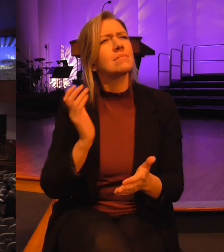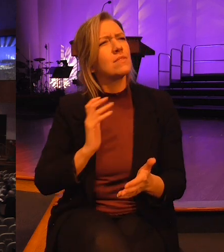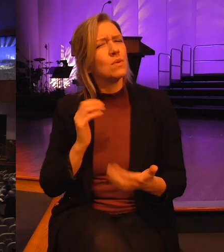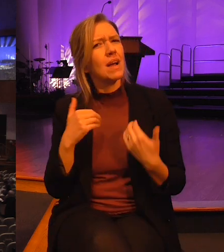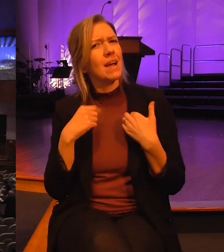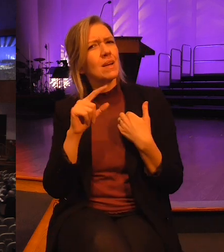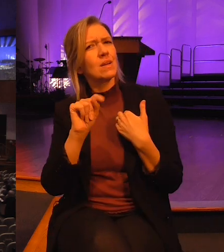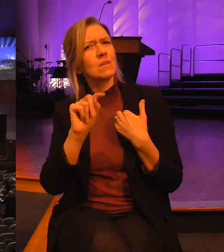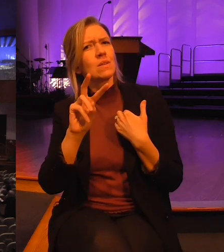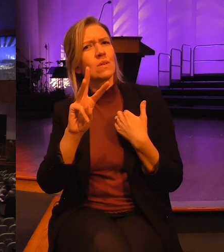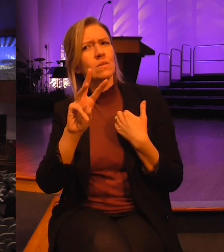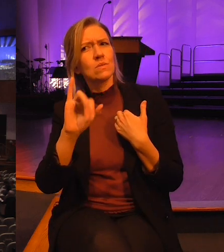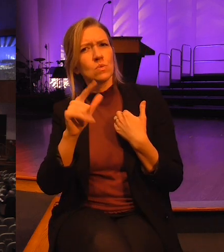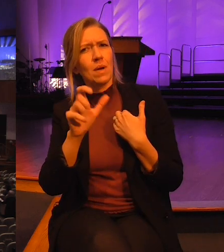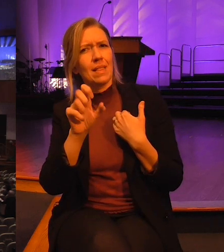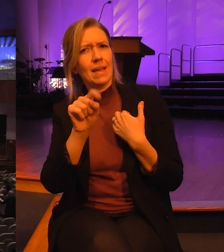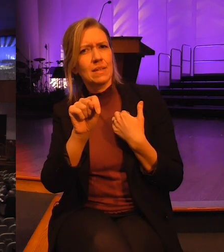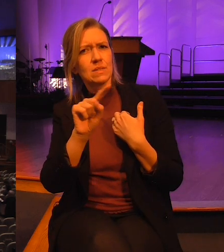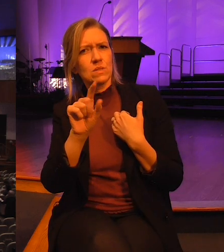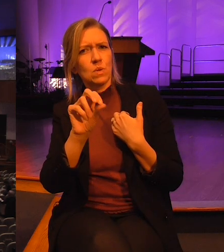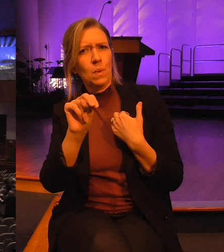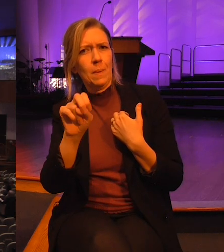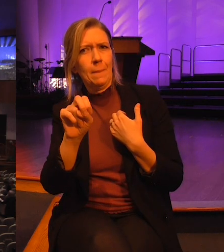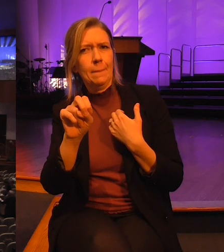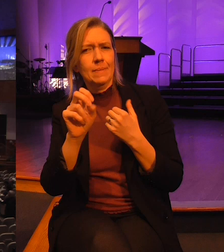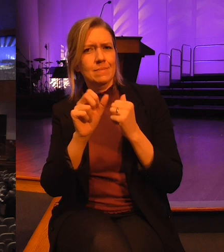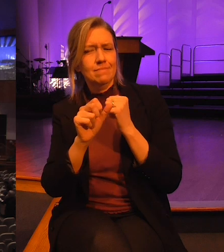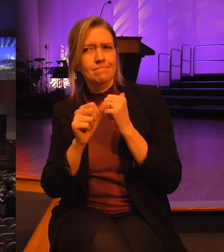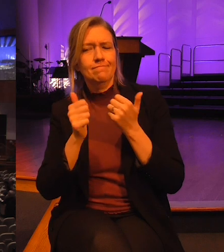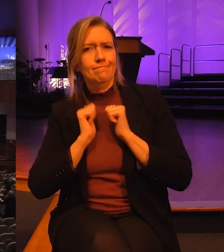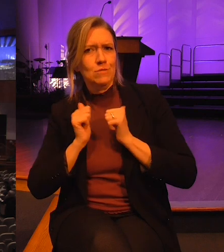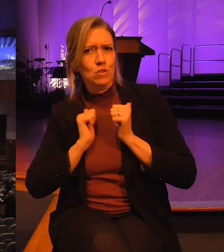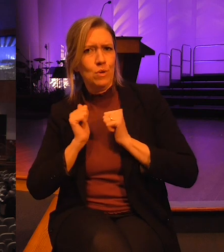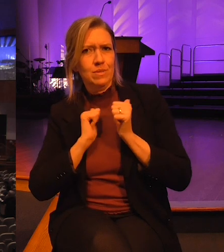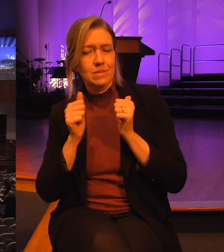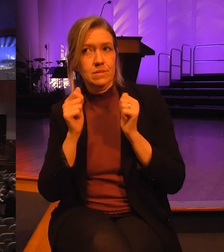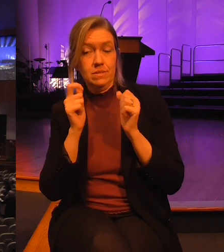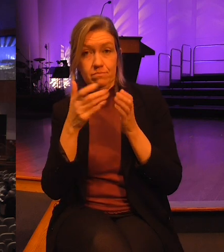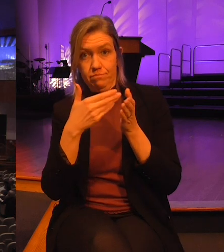o era solo eso? Día de Acción de Gracias, únete a nosotros para nuestra serie de sermones sobre la